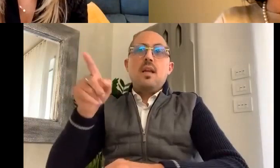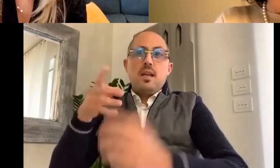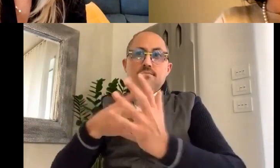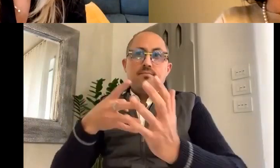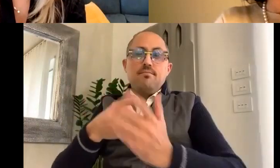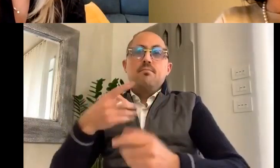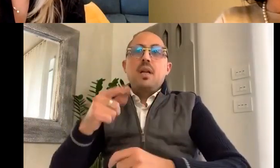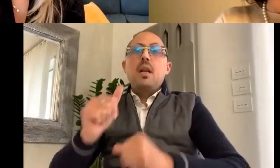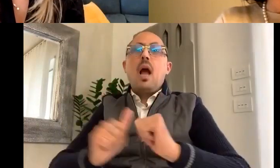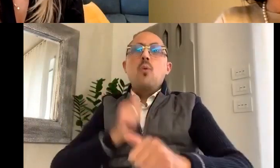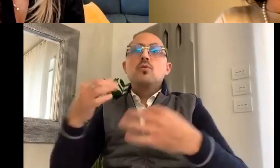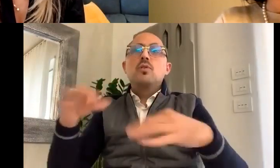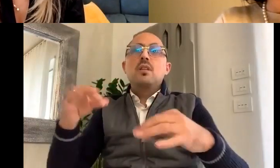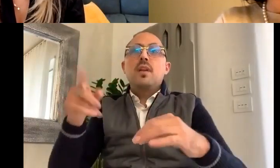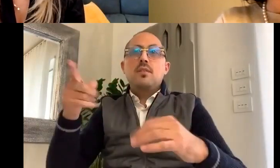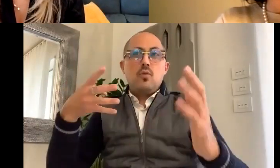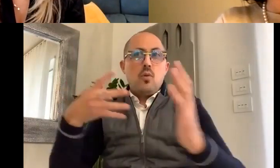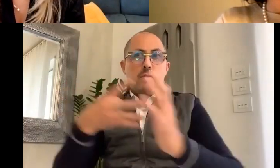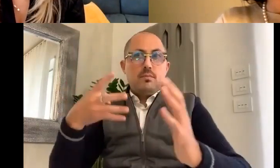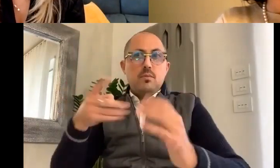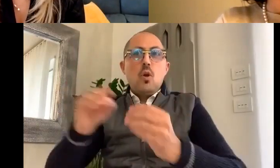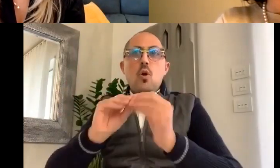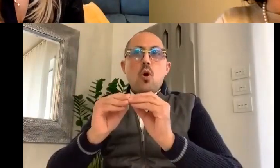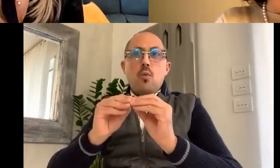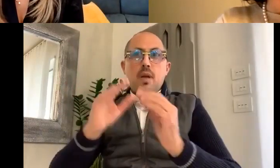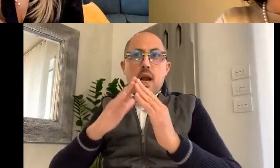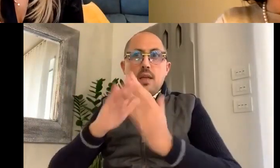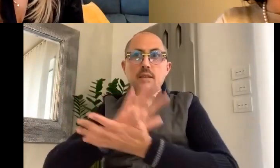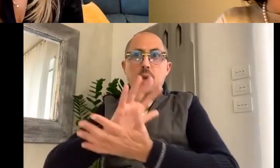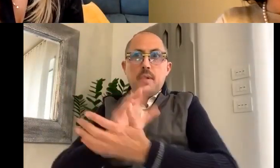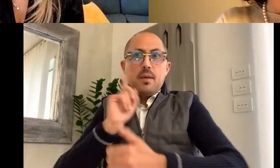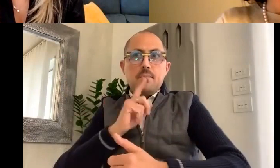Perché gli anziani hanno difficoltà, hanno difficoltà nel compilare